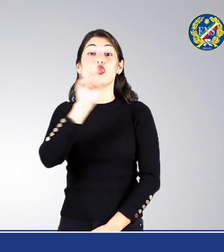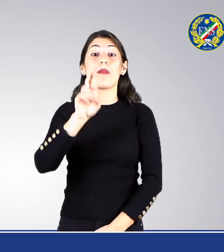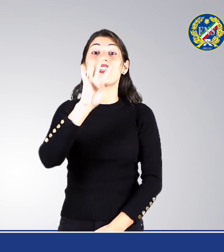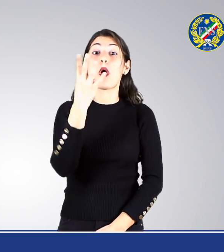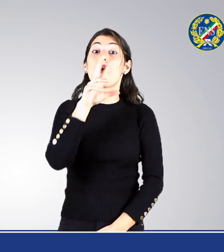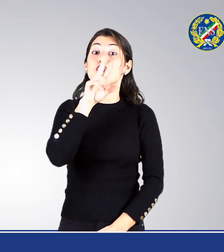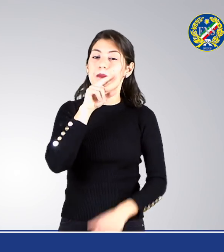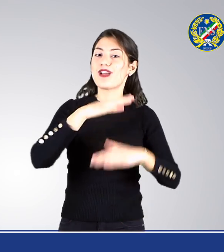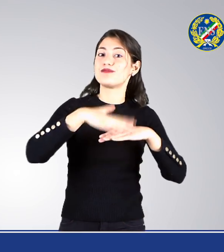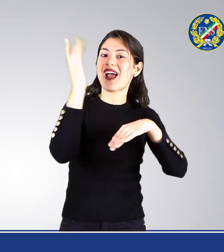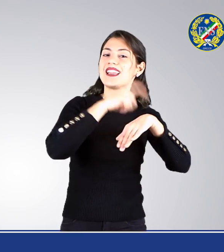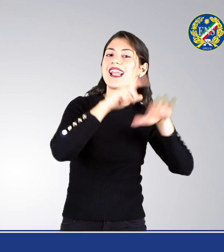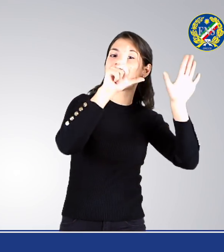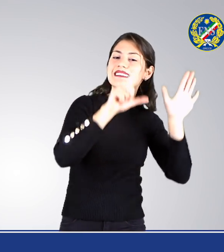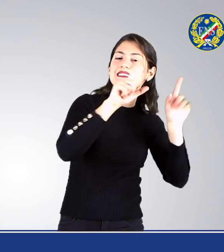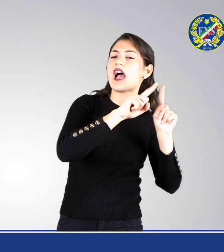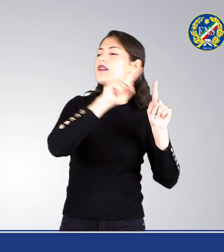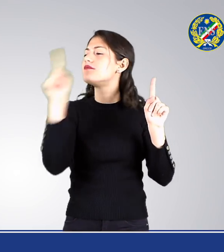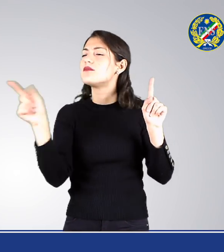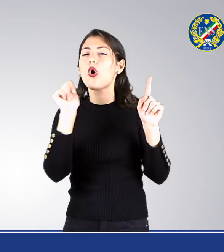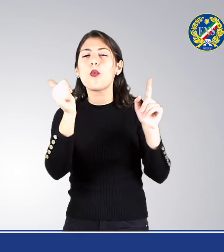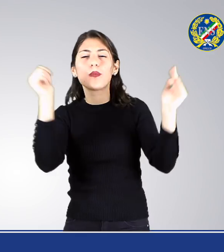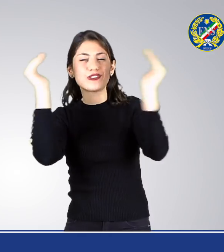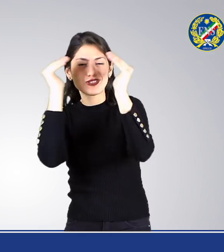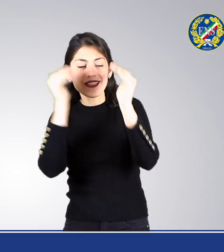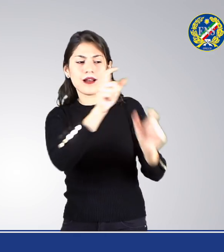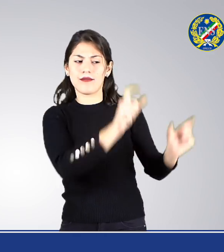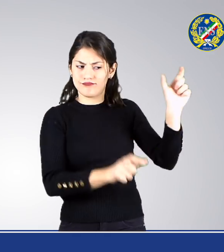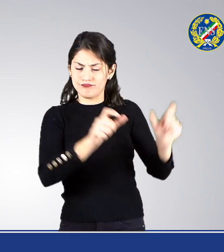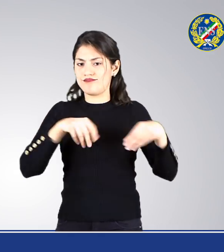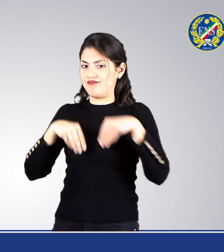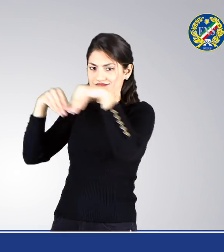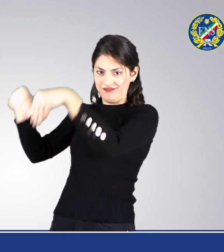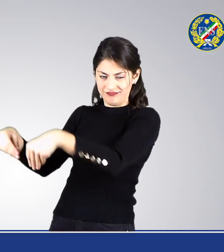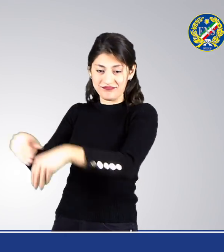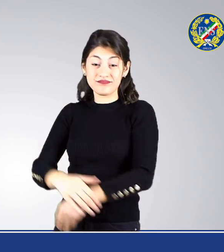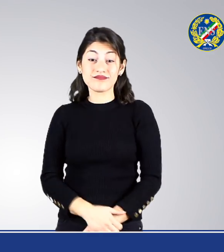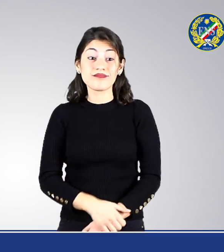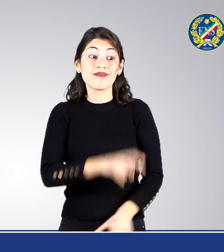Domenica 4 marzo si voterà, dalle ore 7 alle ore 23